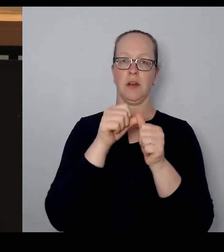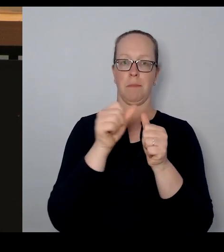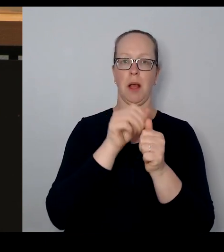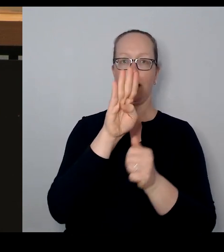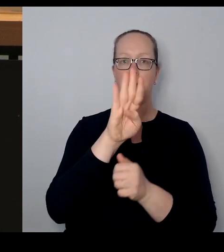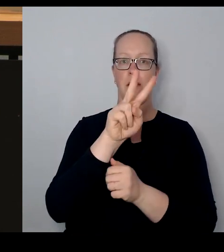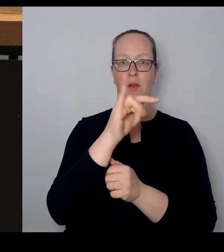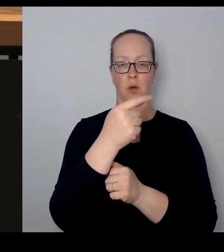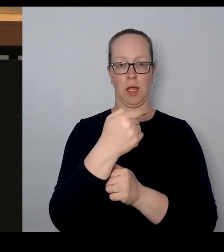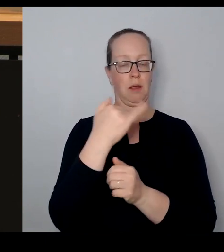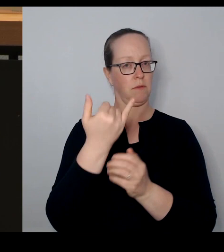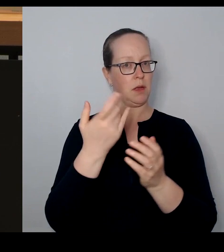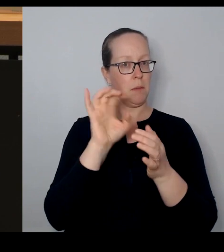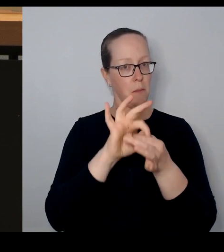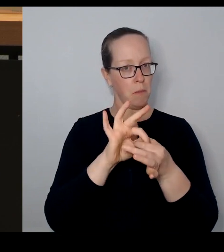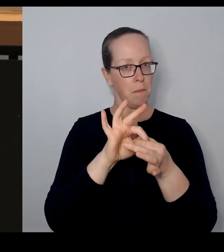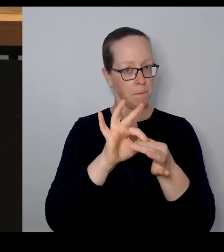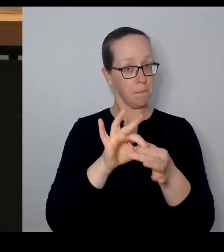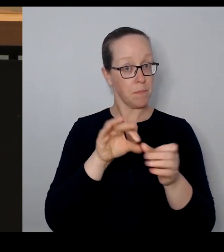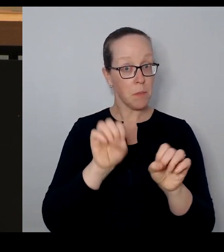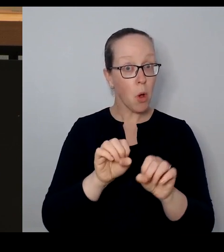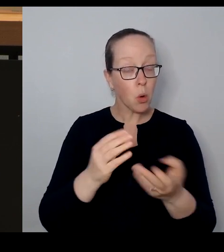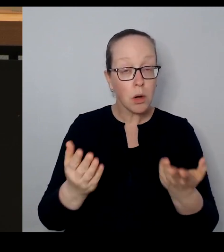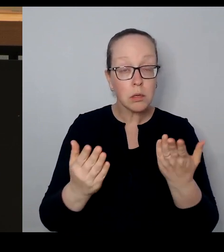Jahren gemacht, wenn es um das Thema Ausbildung ging?